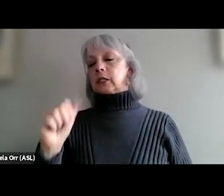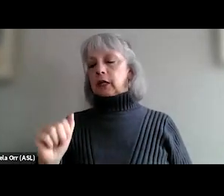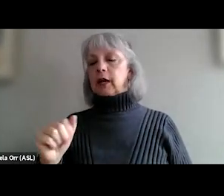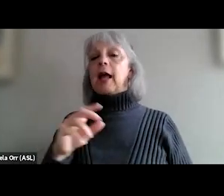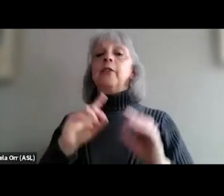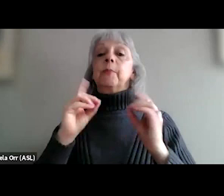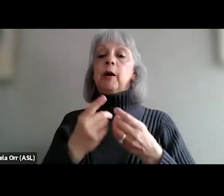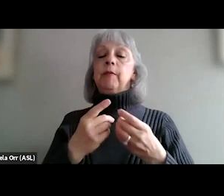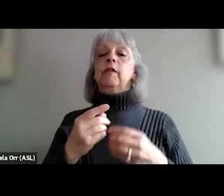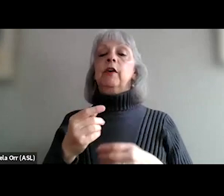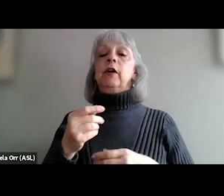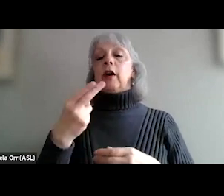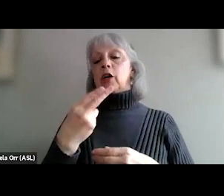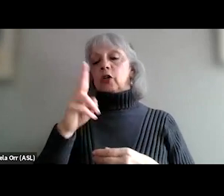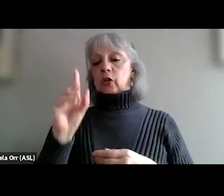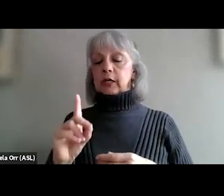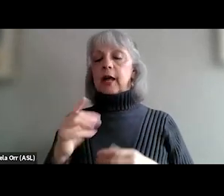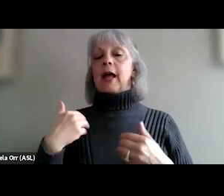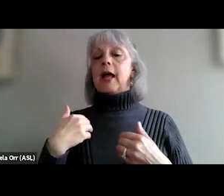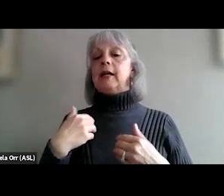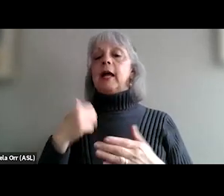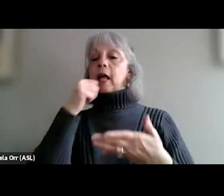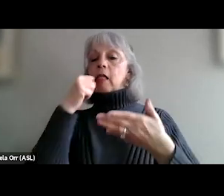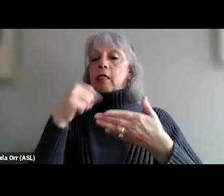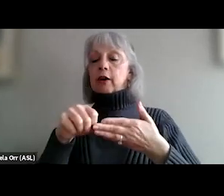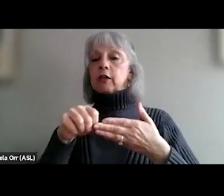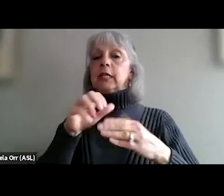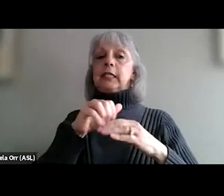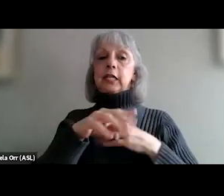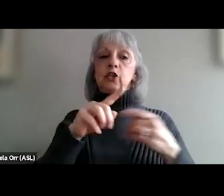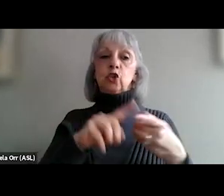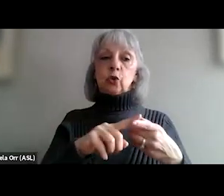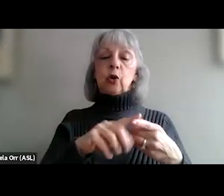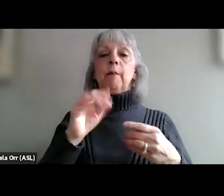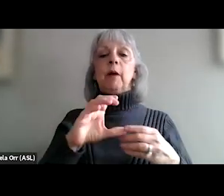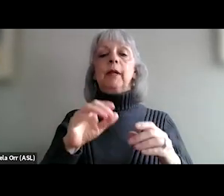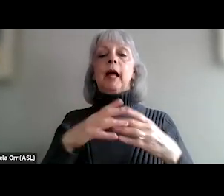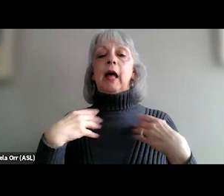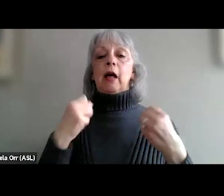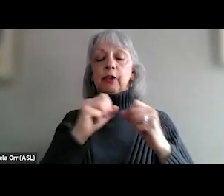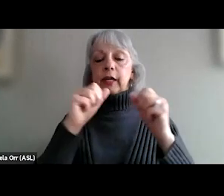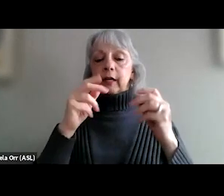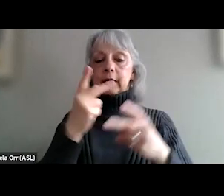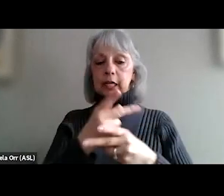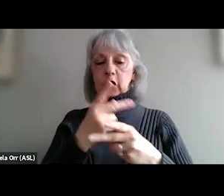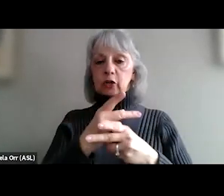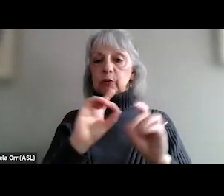emitimos una carta conjunta a los departamentos de salud pública y sistemas de atención médica para asociarse con proveedores de vivienda,